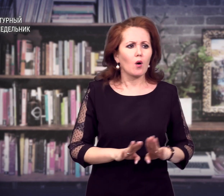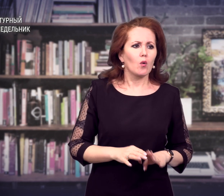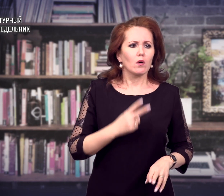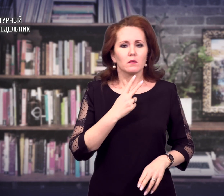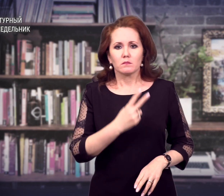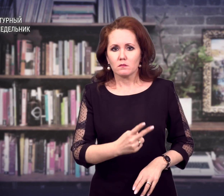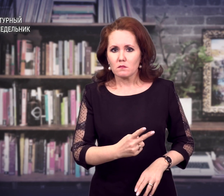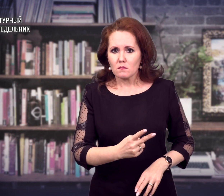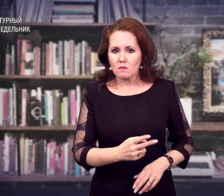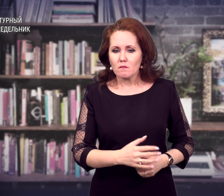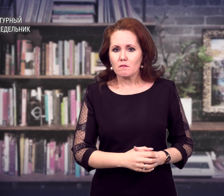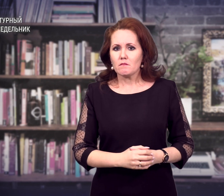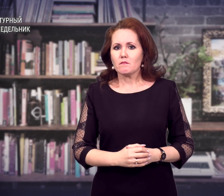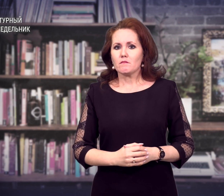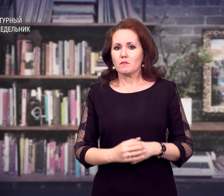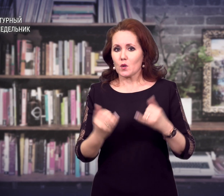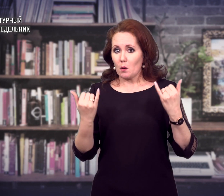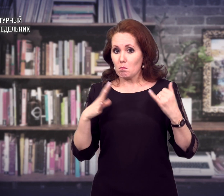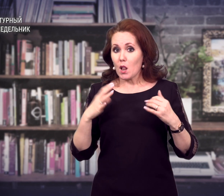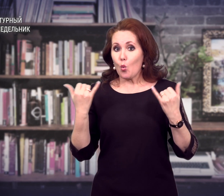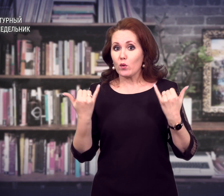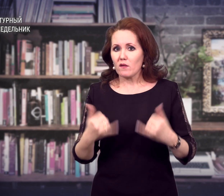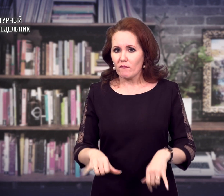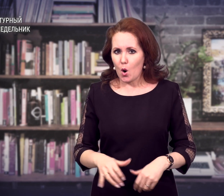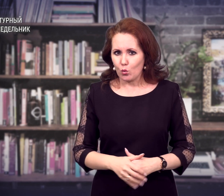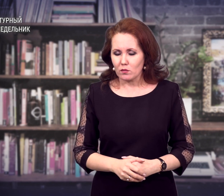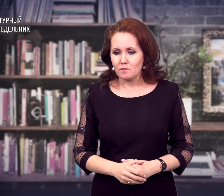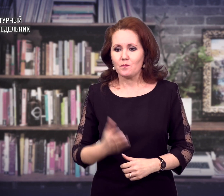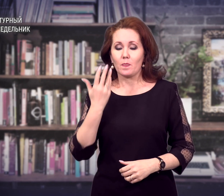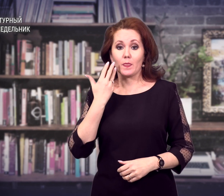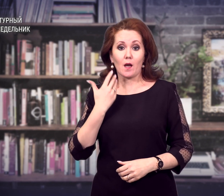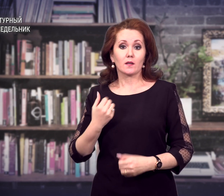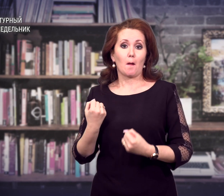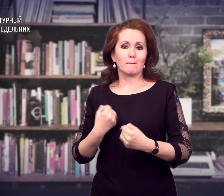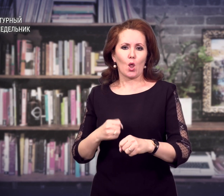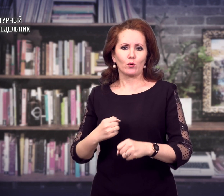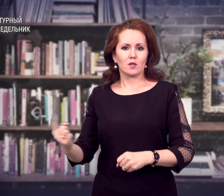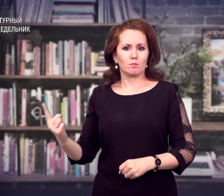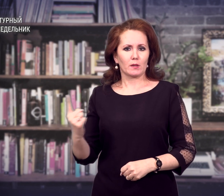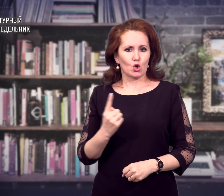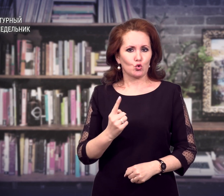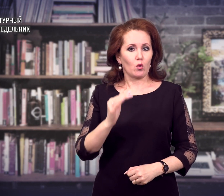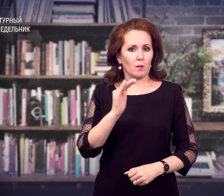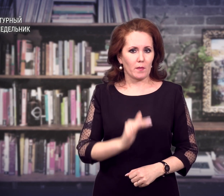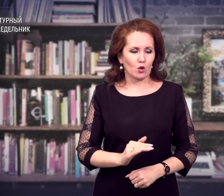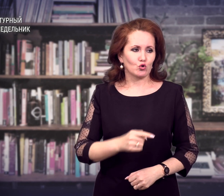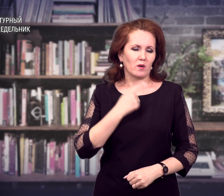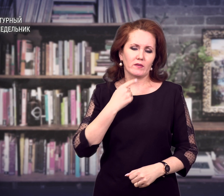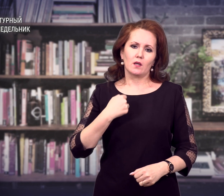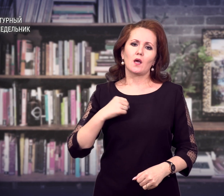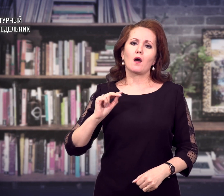Что такое? Что за стройка? - был удивлён он. Плотник подошёл к младшему брату и сказал: